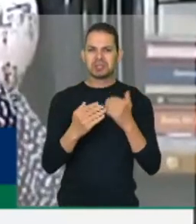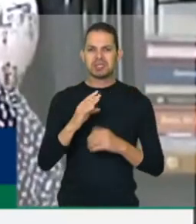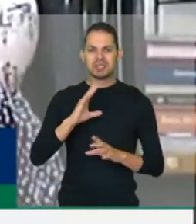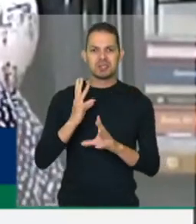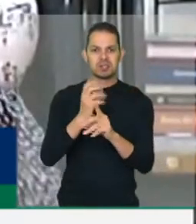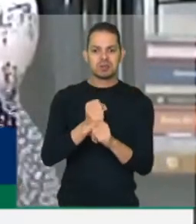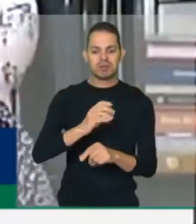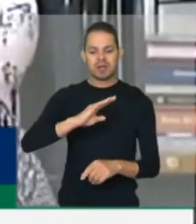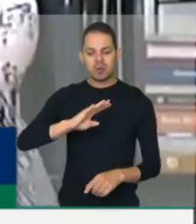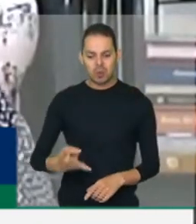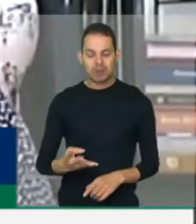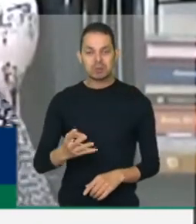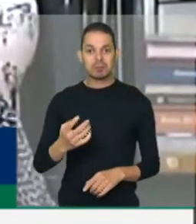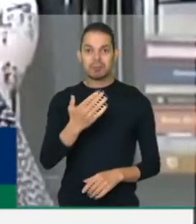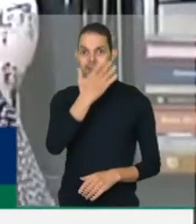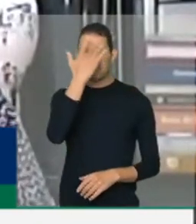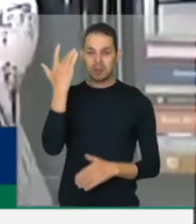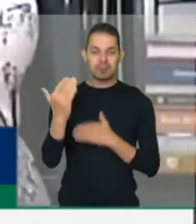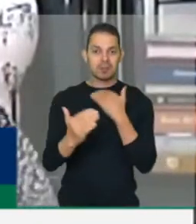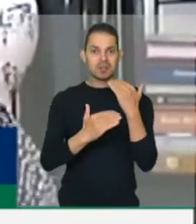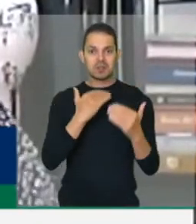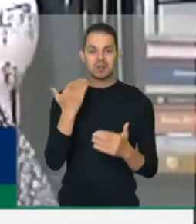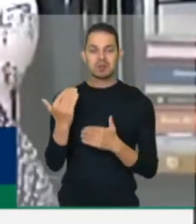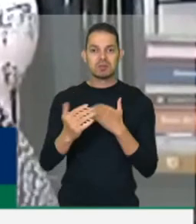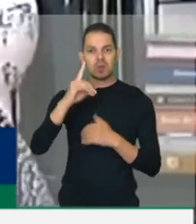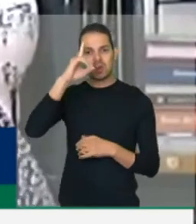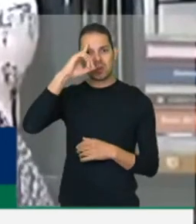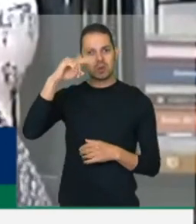DIA QUE ESTAMOS ATINGINDO E ISSO NOS LEVA É NECESSIDADE